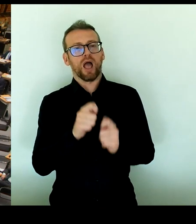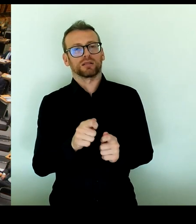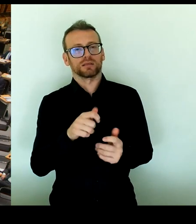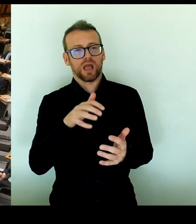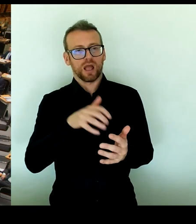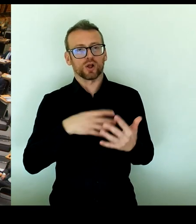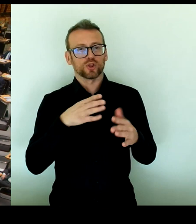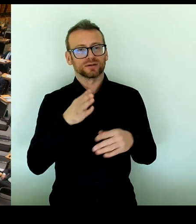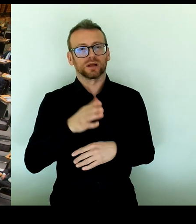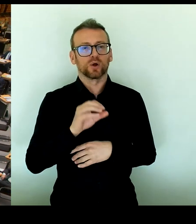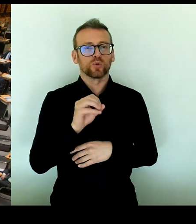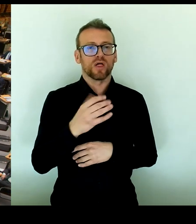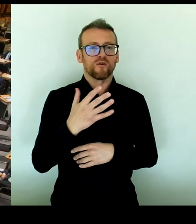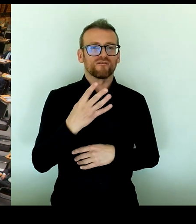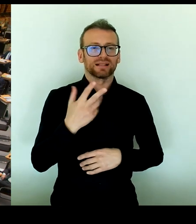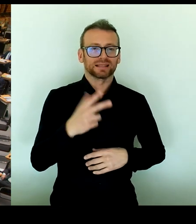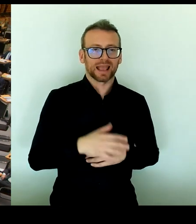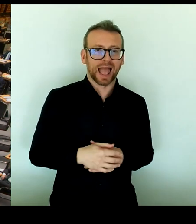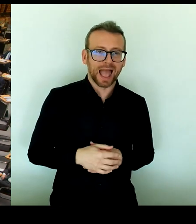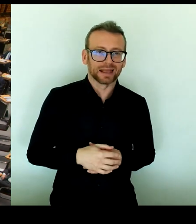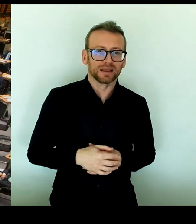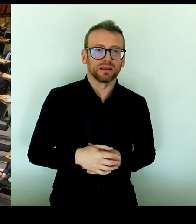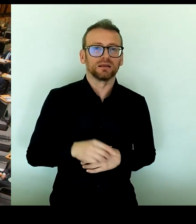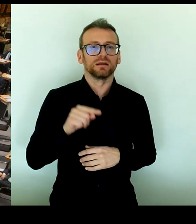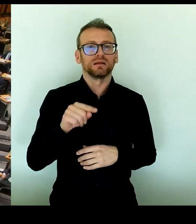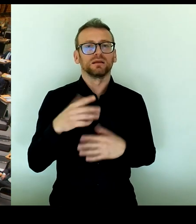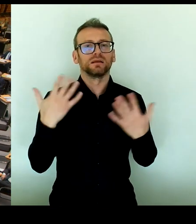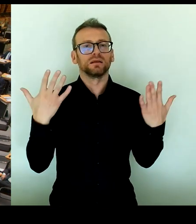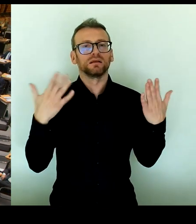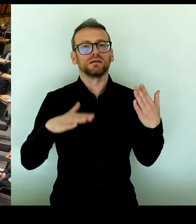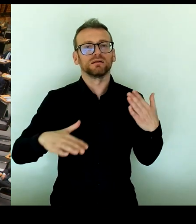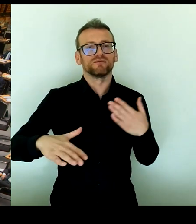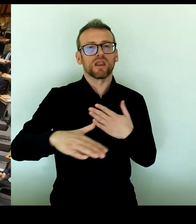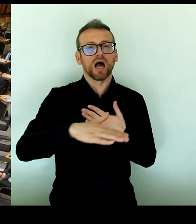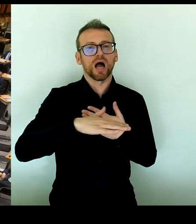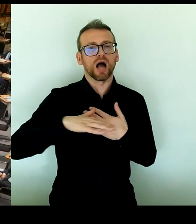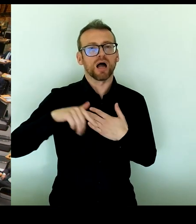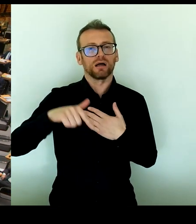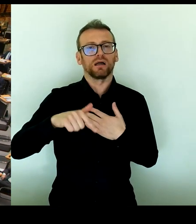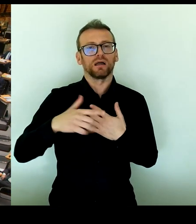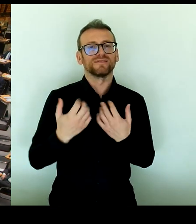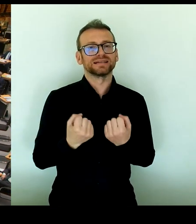ganz und wollen sie entgegen des Bundes-Kleingarten-Gesetzes umfn im Grabe-